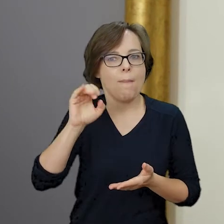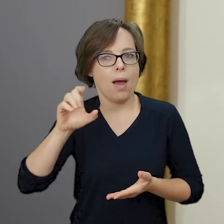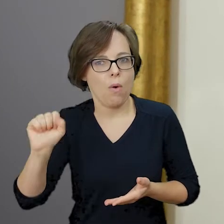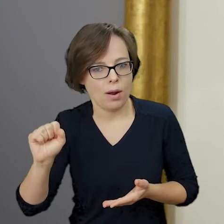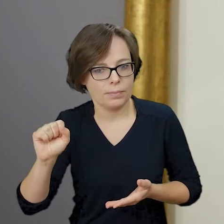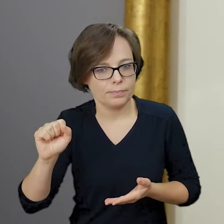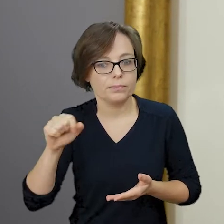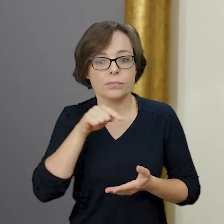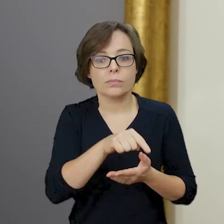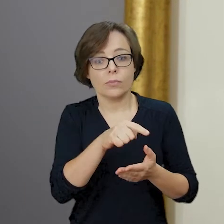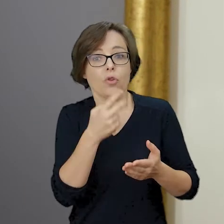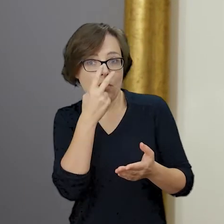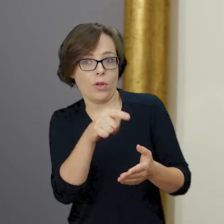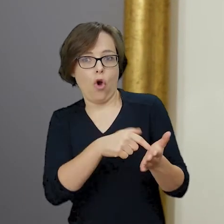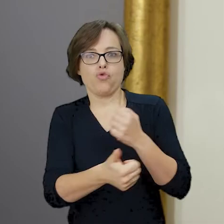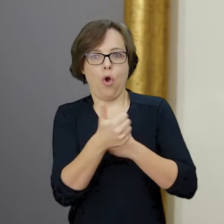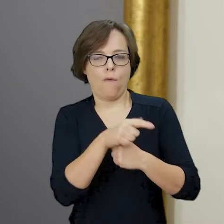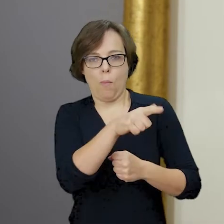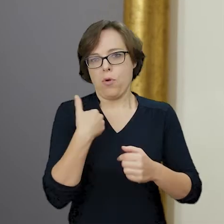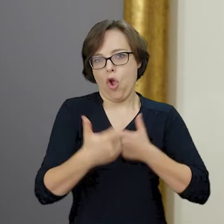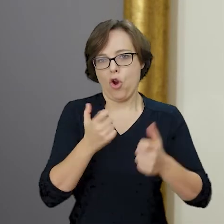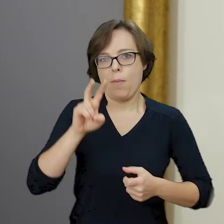który miał wskazywać na popełnioną herezję.